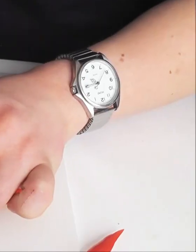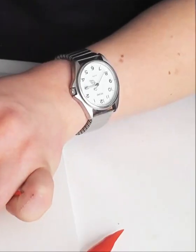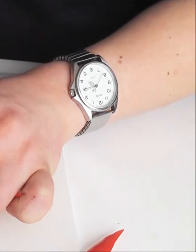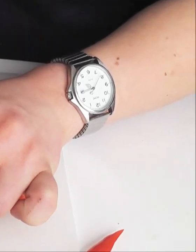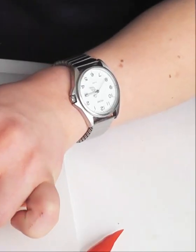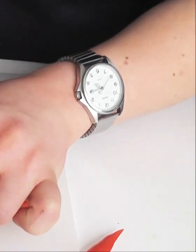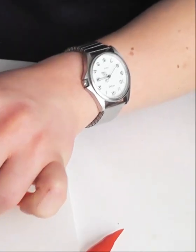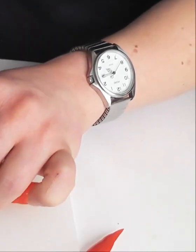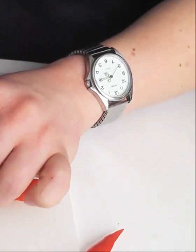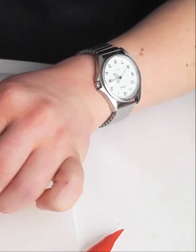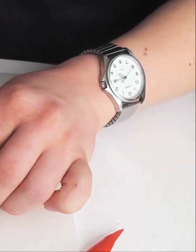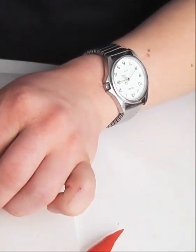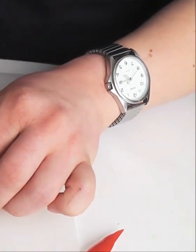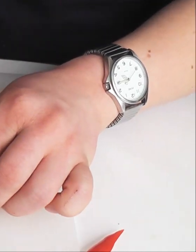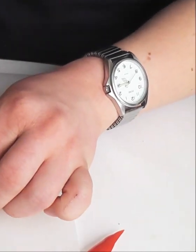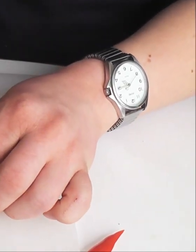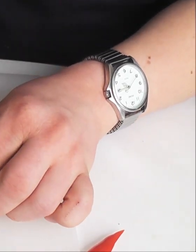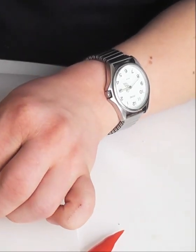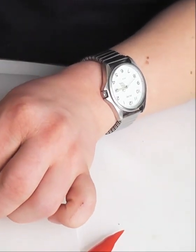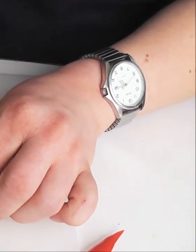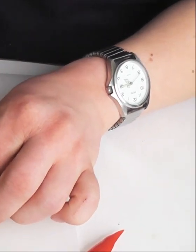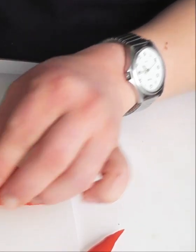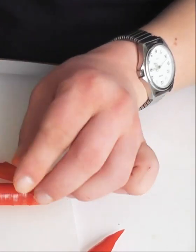Del chilien i biter.